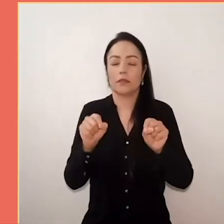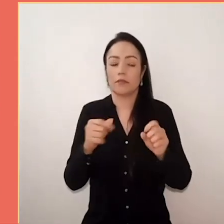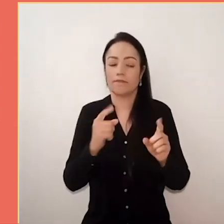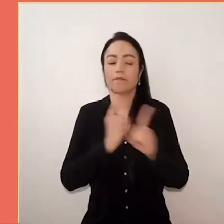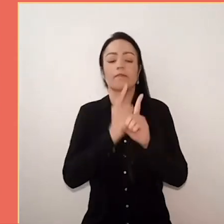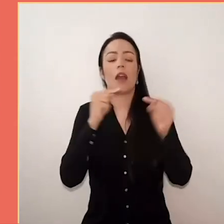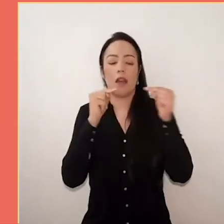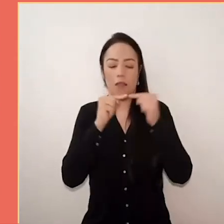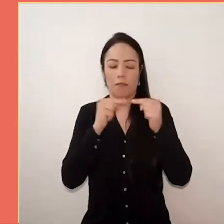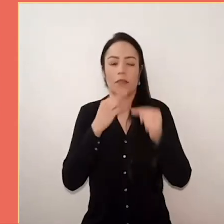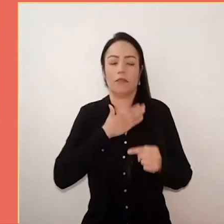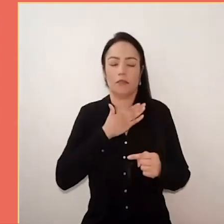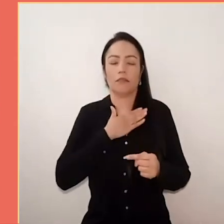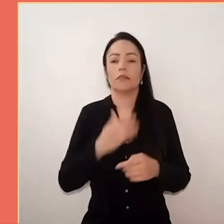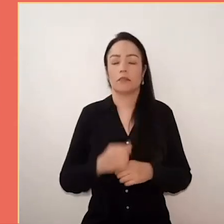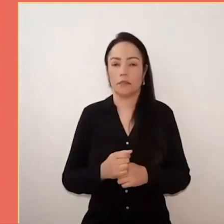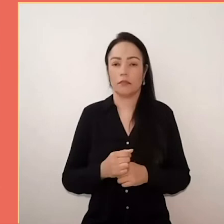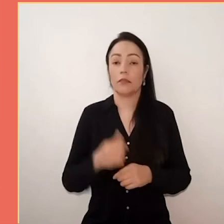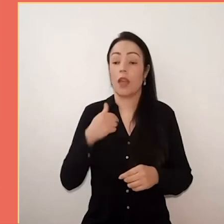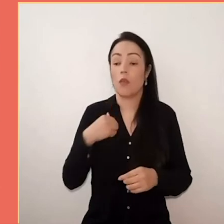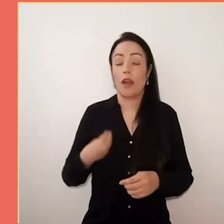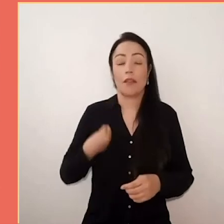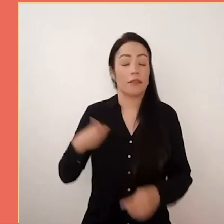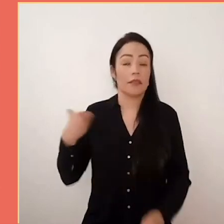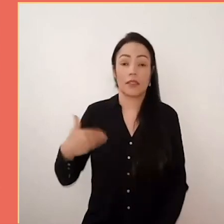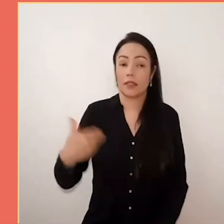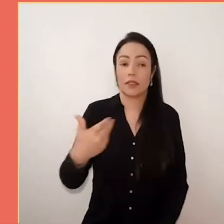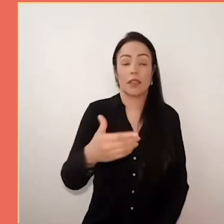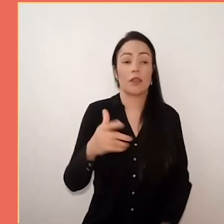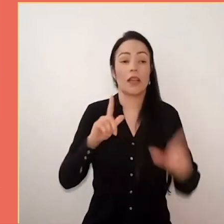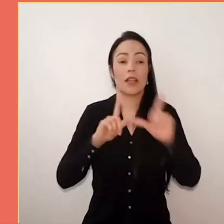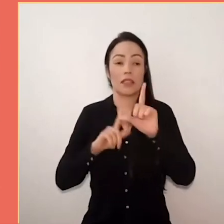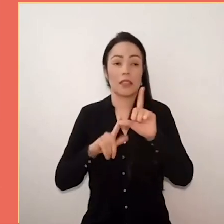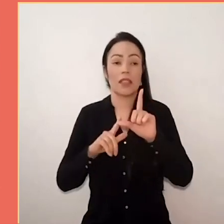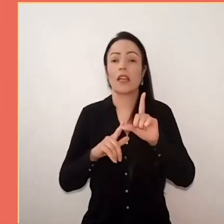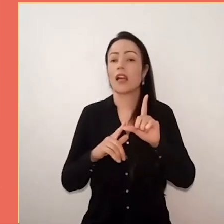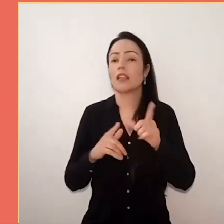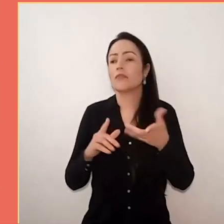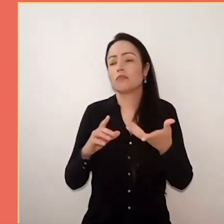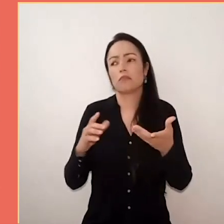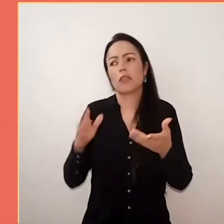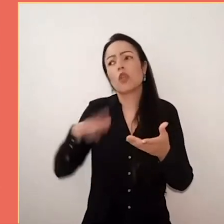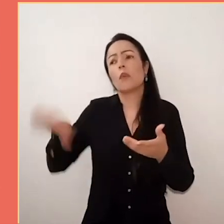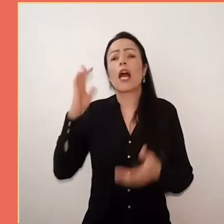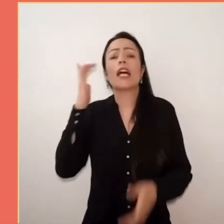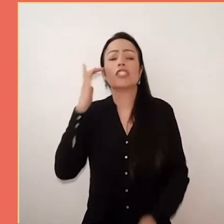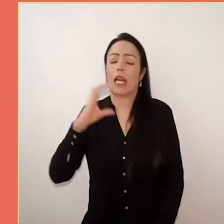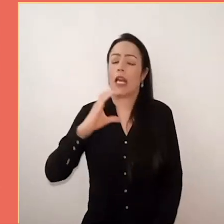Eu fui formada a vida inteira com literaturas consideradas clássicas, as clássicas literaturas,